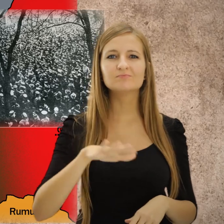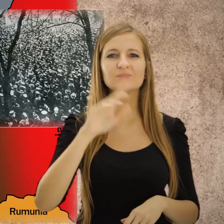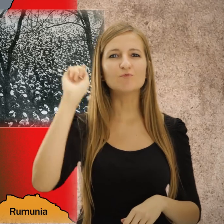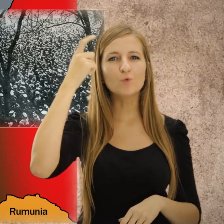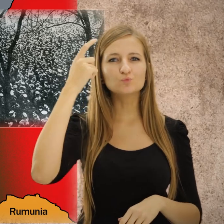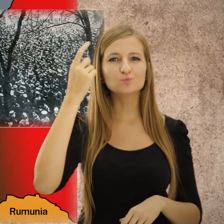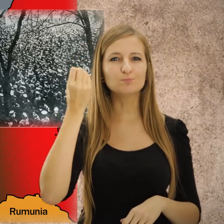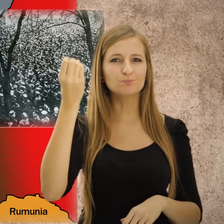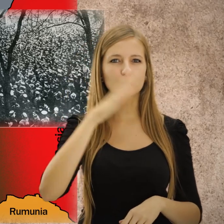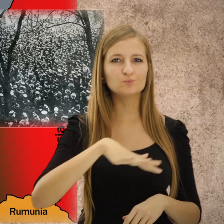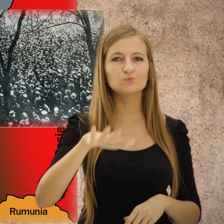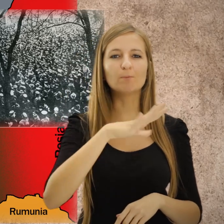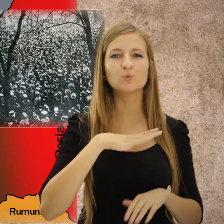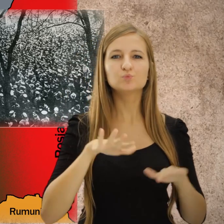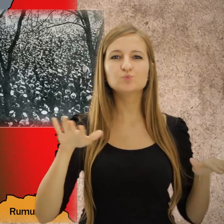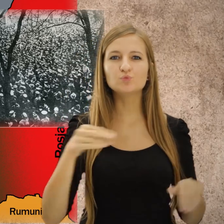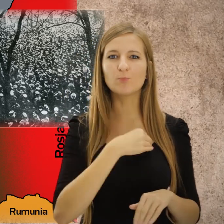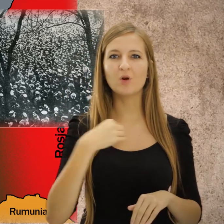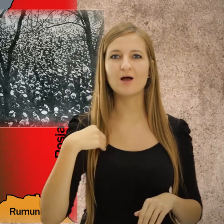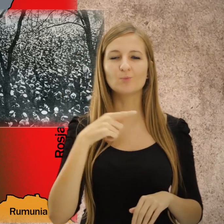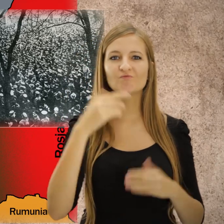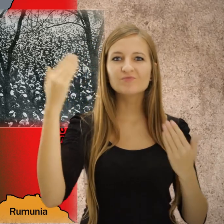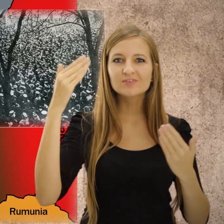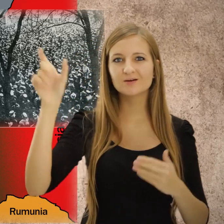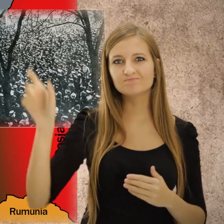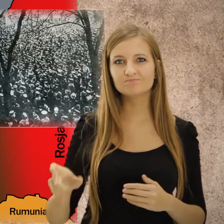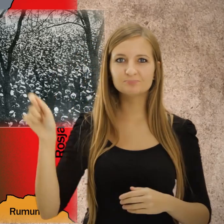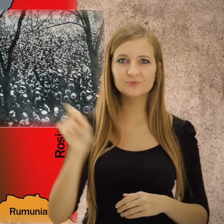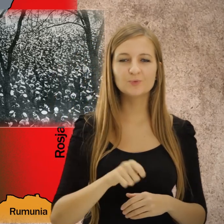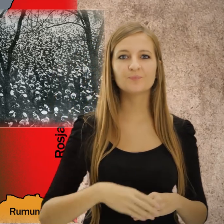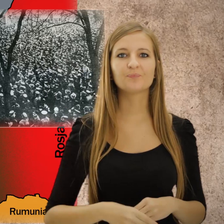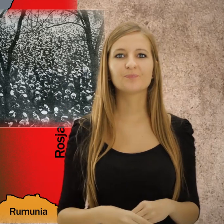Na dworcu kolejowym witały go tłumy Polaków.